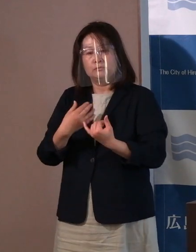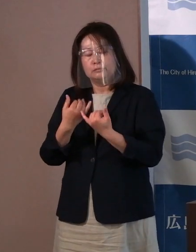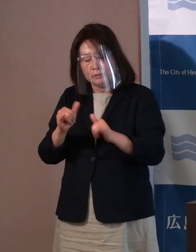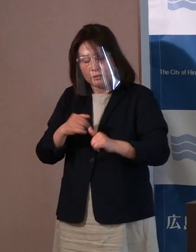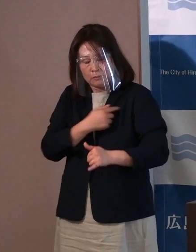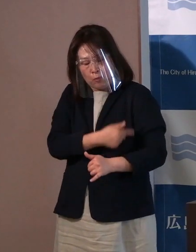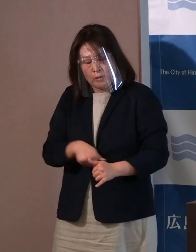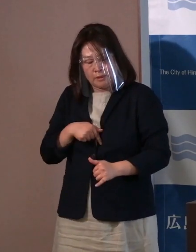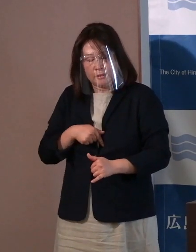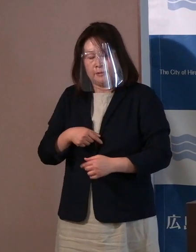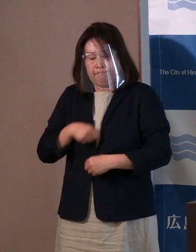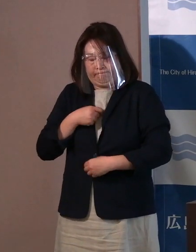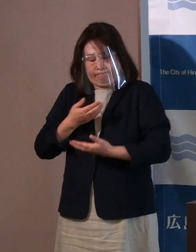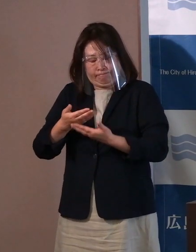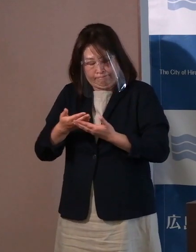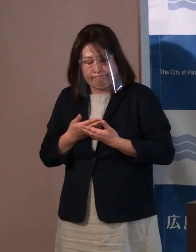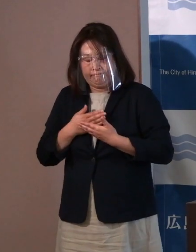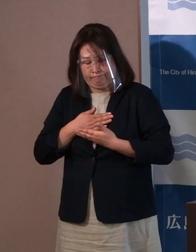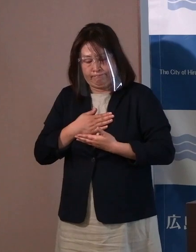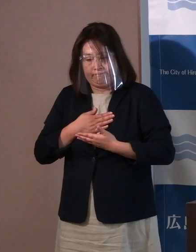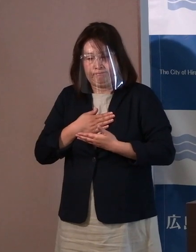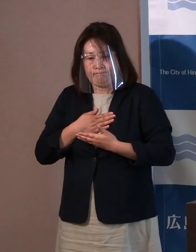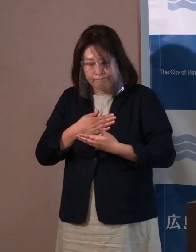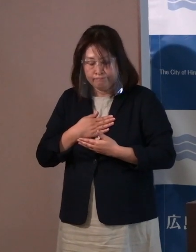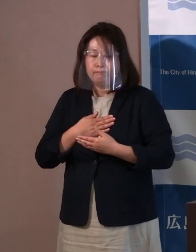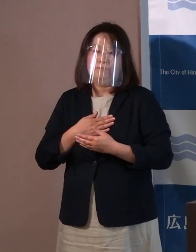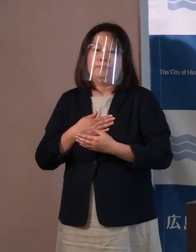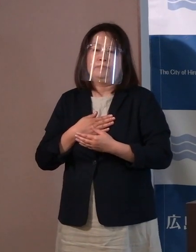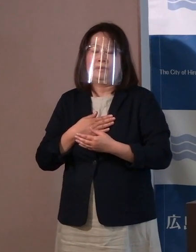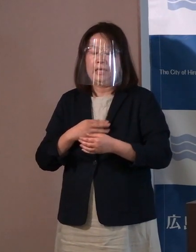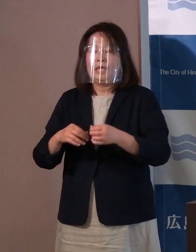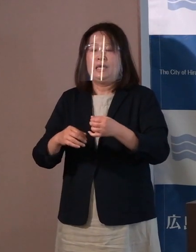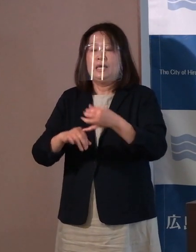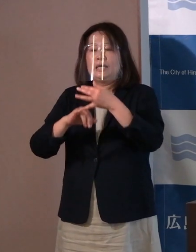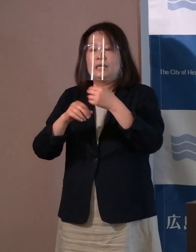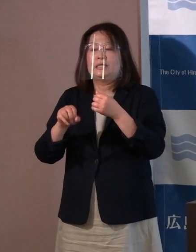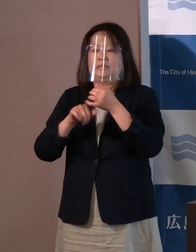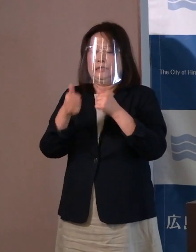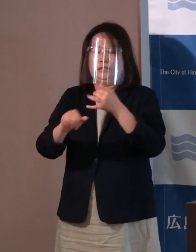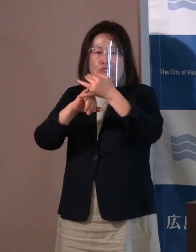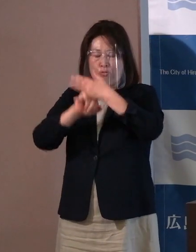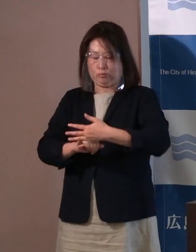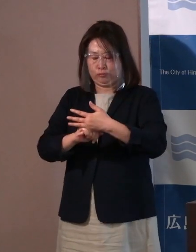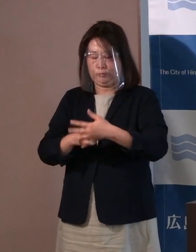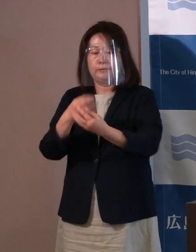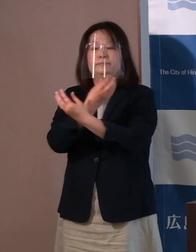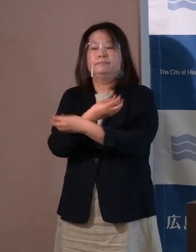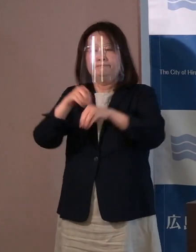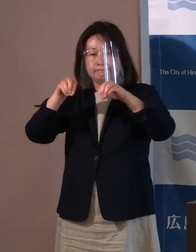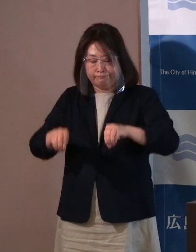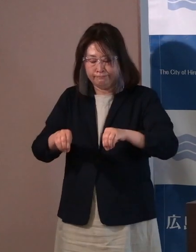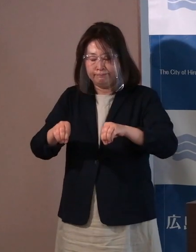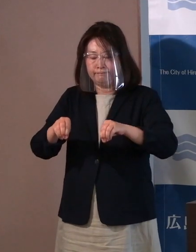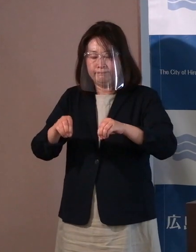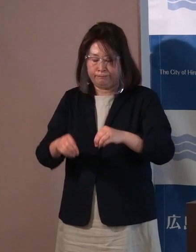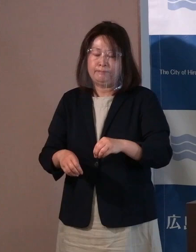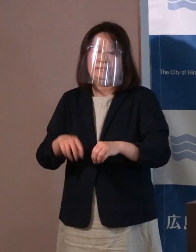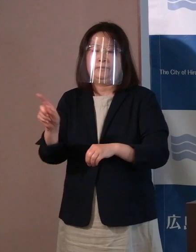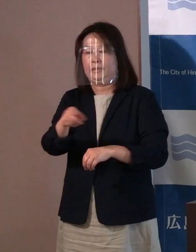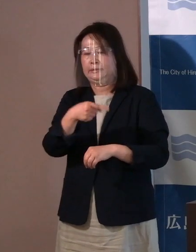核兵器禁止条約の締約国となるとともに､ 第1回締約国会議に参加して､